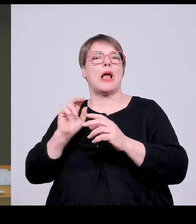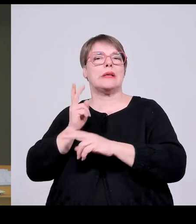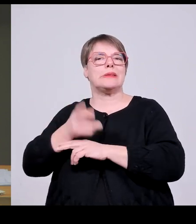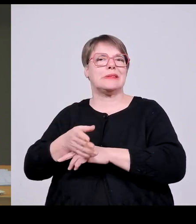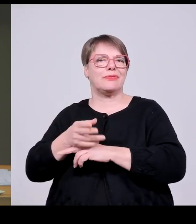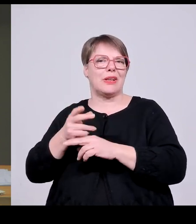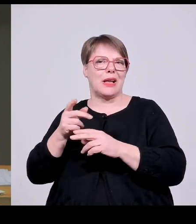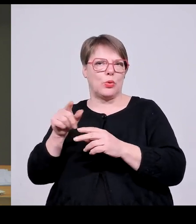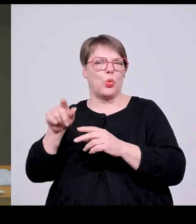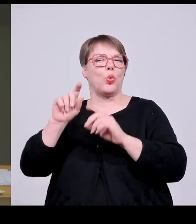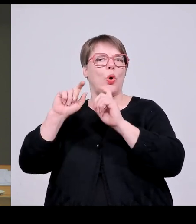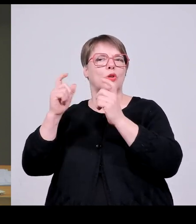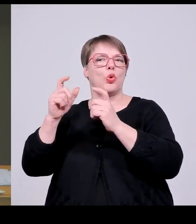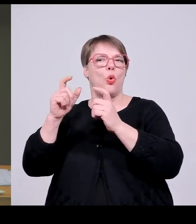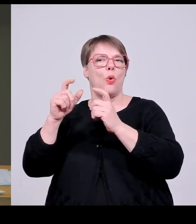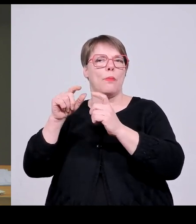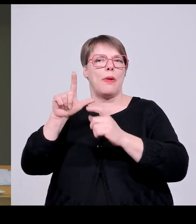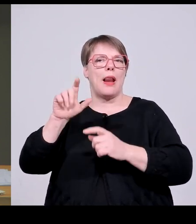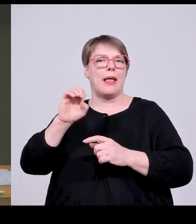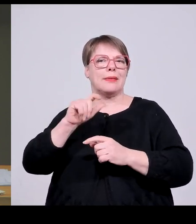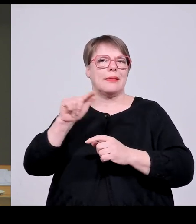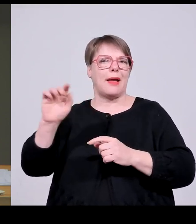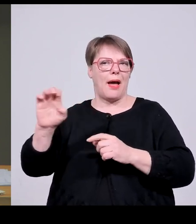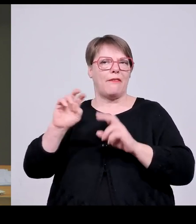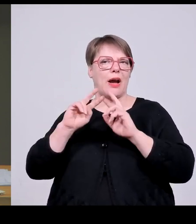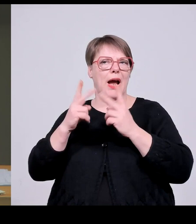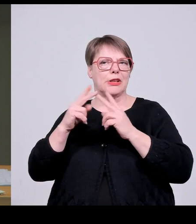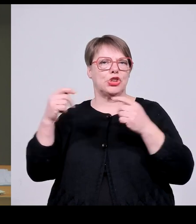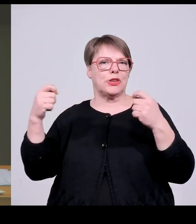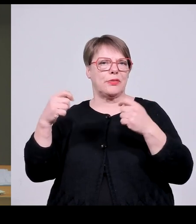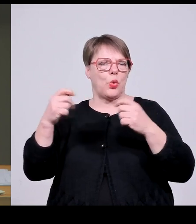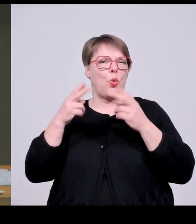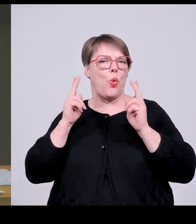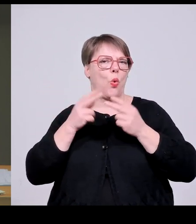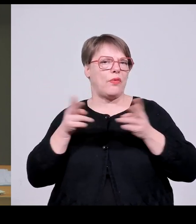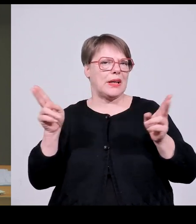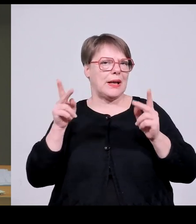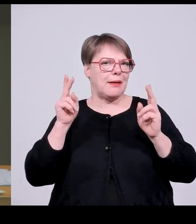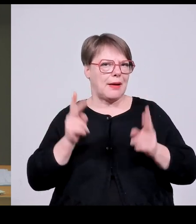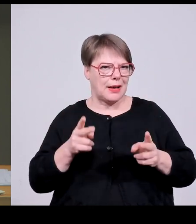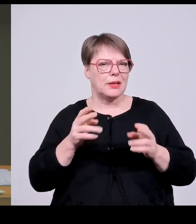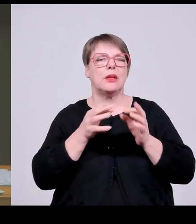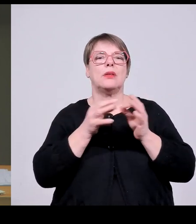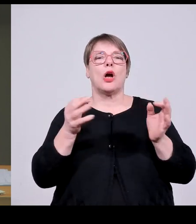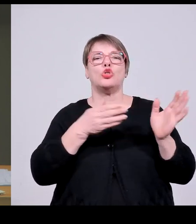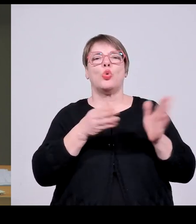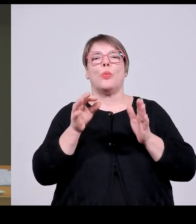der Aufklärung der im Zeitraum von 2009 bis 2021 erfolgten rechtsextremistischen Straftaten-Serie in Neukölln.